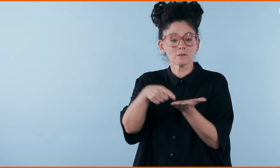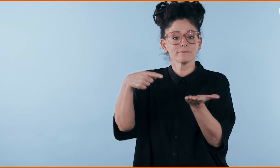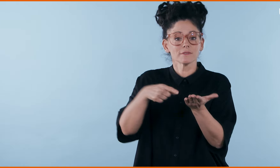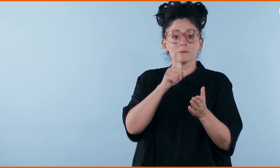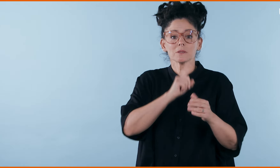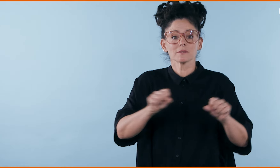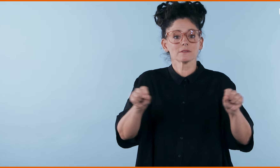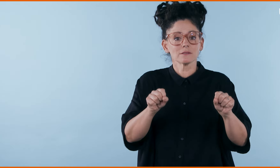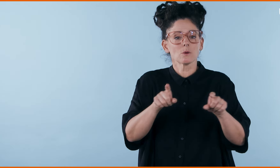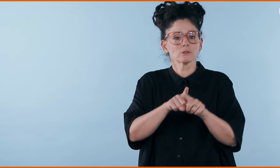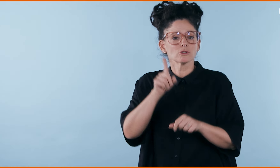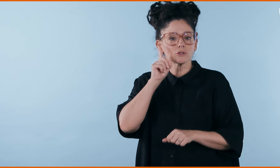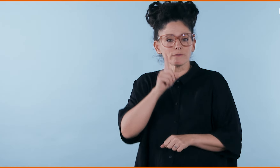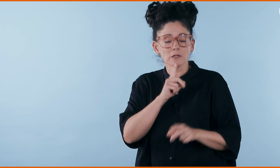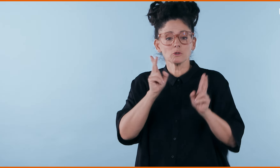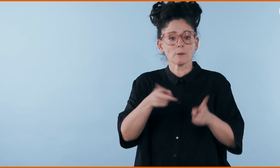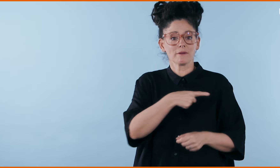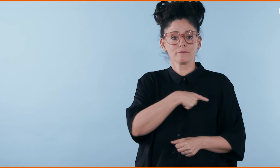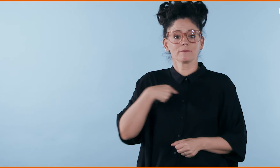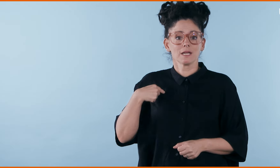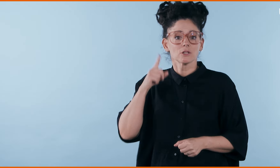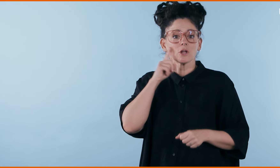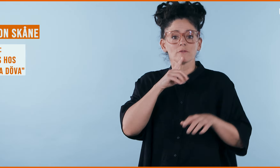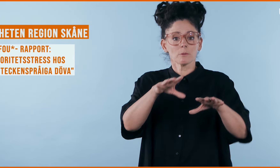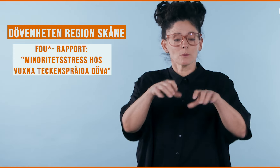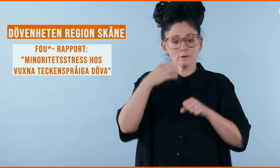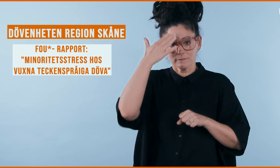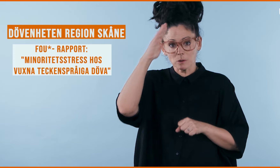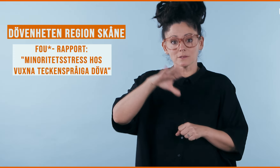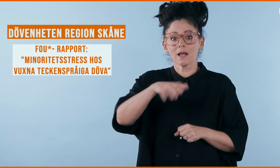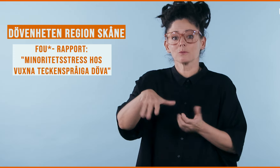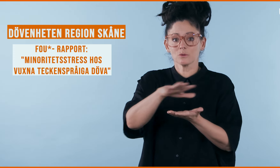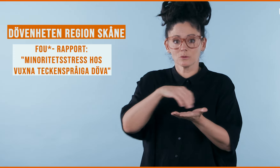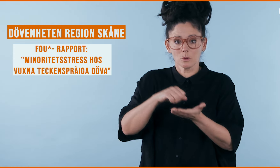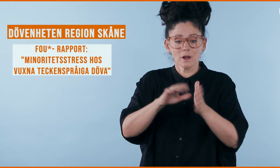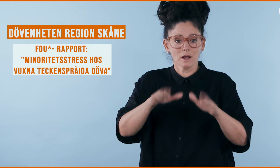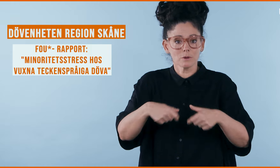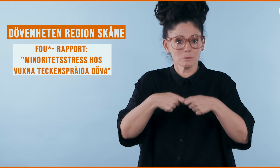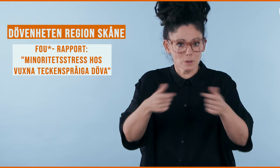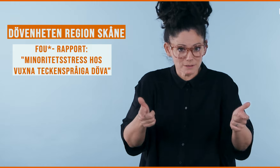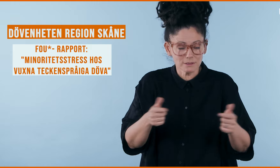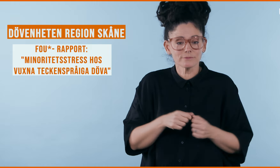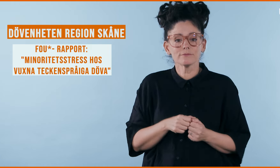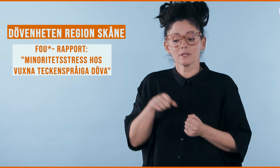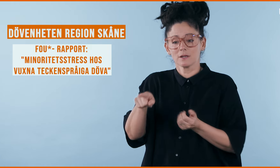om minoritetsstress hos döva som vi på Dövmottagning vuxna i Region Skåne har publicerat.